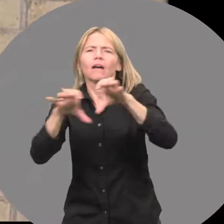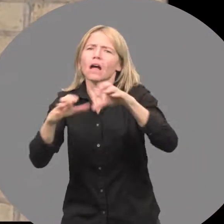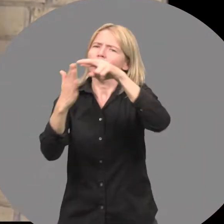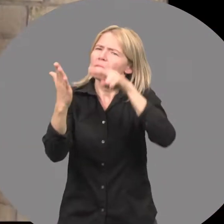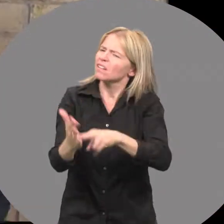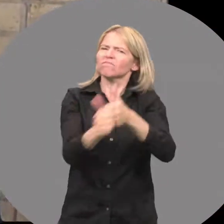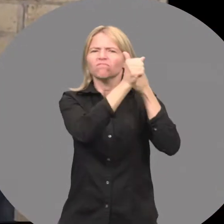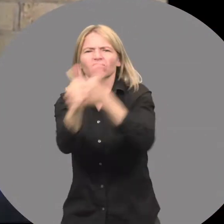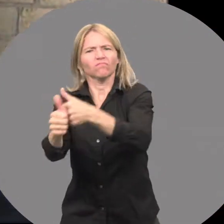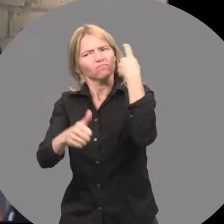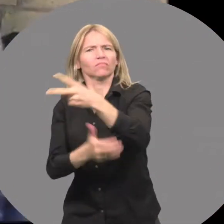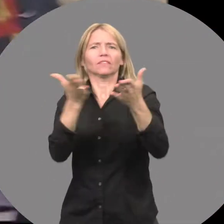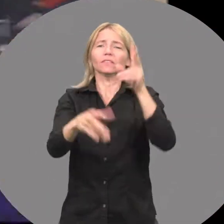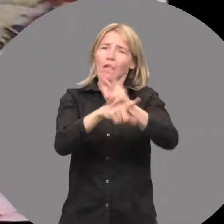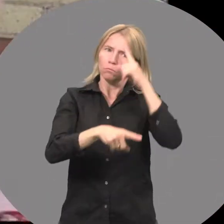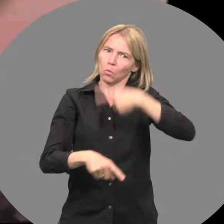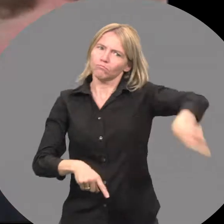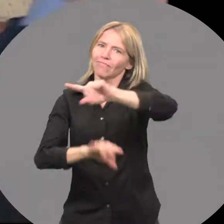À demain, merci et au revoir! Demain, vous venez le chercher au centre. D'accord.